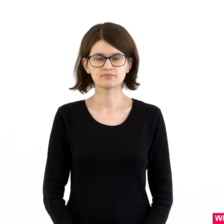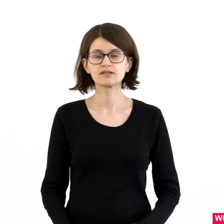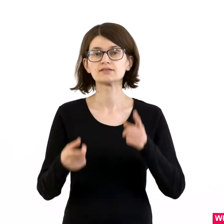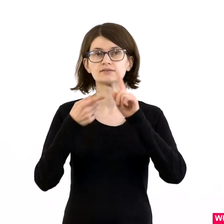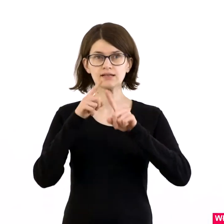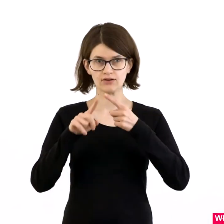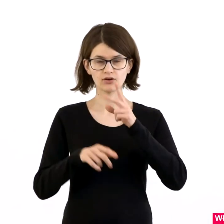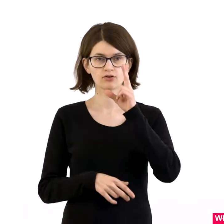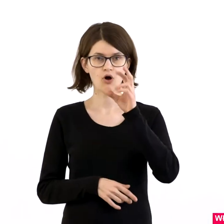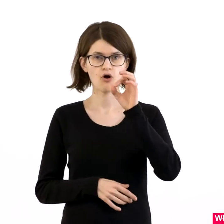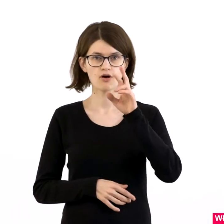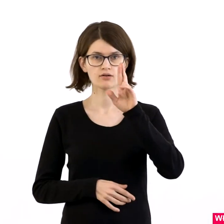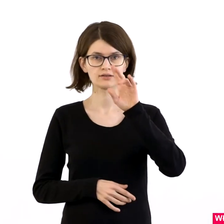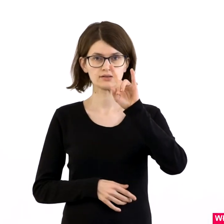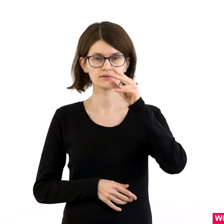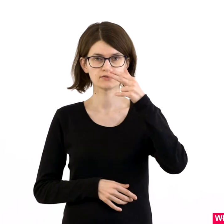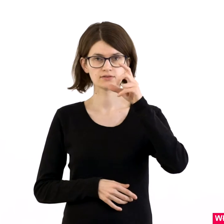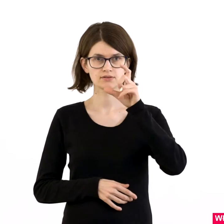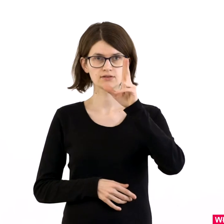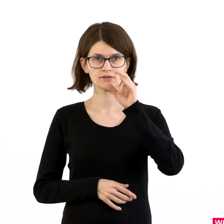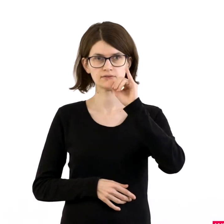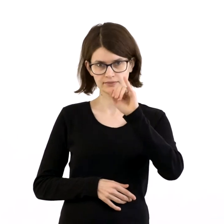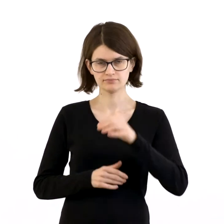Styl koryncki